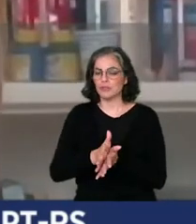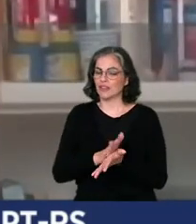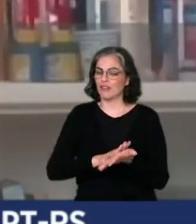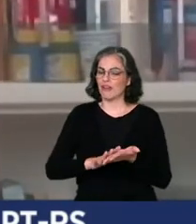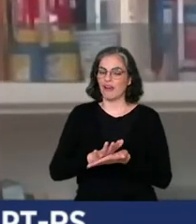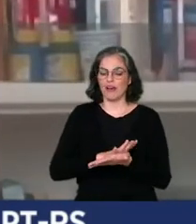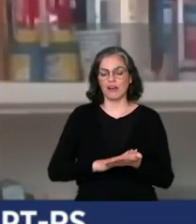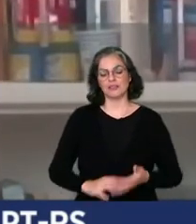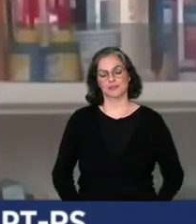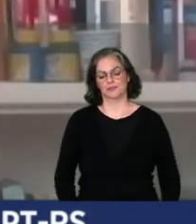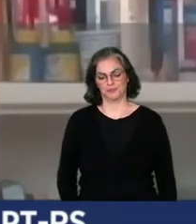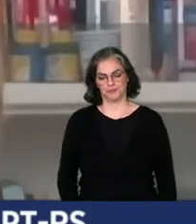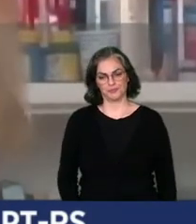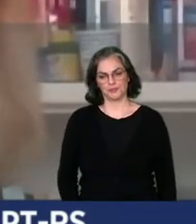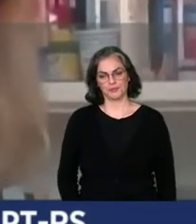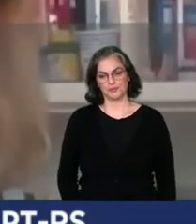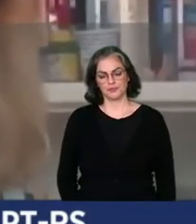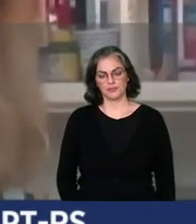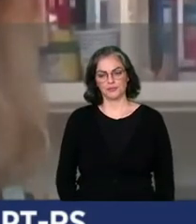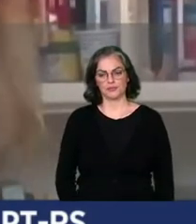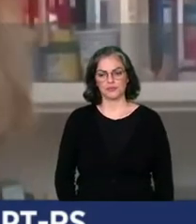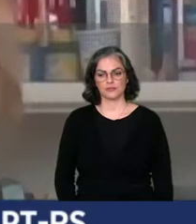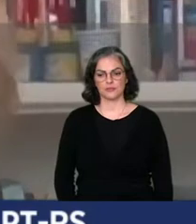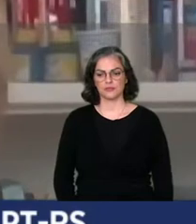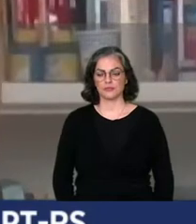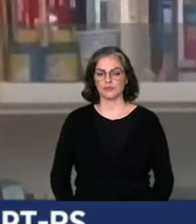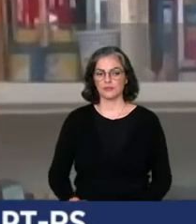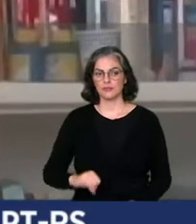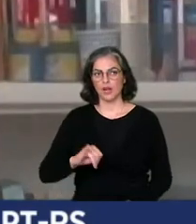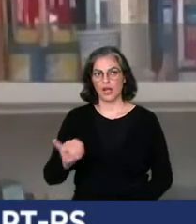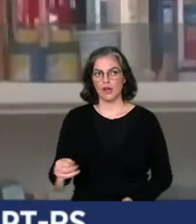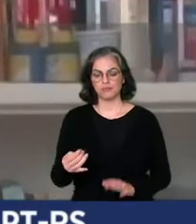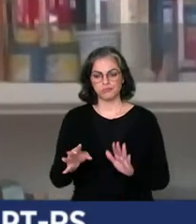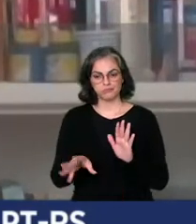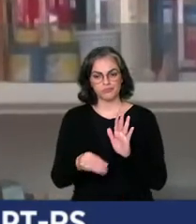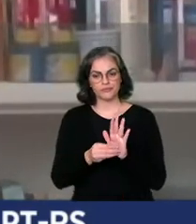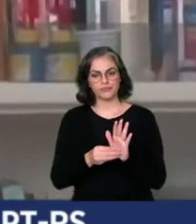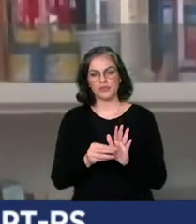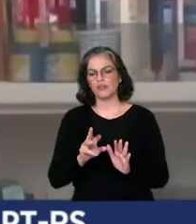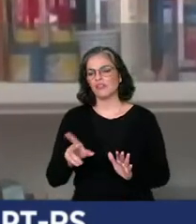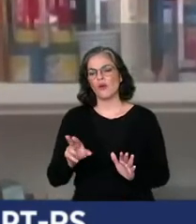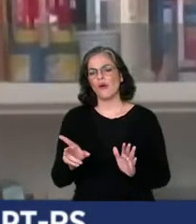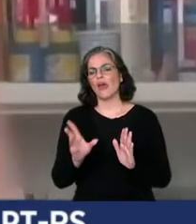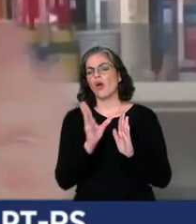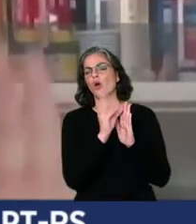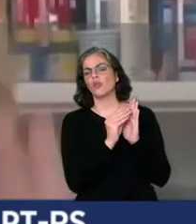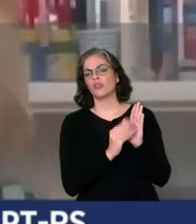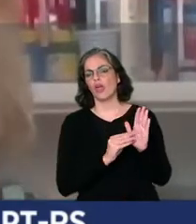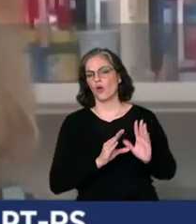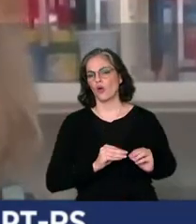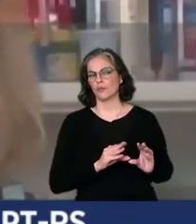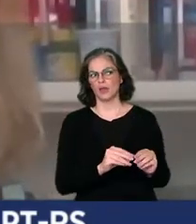DE REDAÇÃO AQUI APRESENTADA TRATA DE CONTEÚDO PORQUE QUANDO NÓS LEGISLAMOS SOBRE MATÉRIA CULTURAL, NÓS NÃO